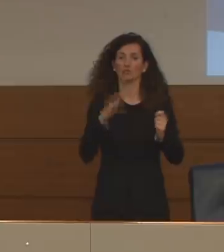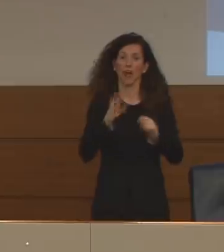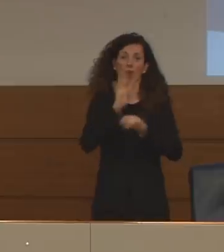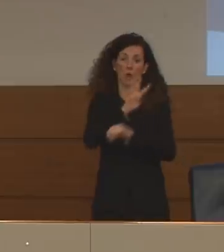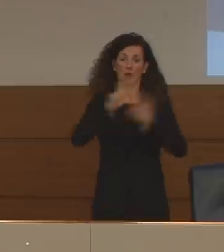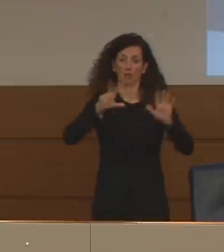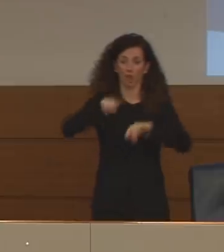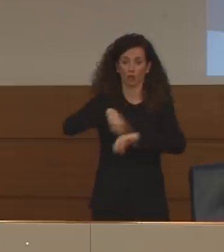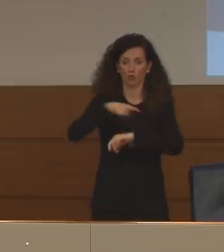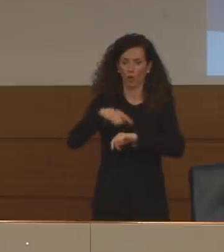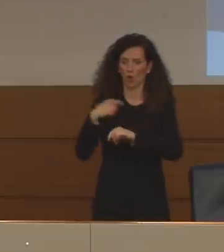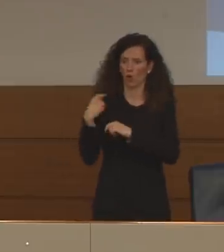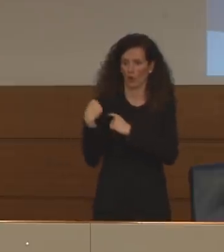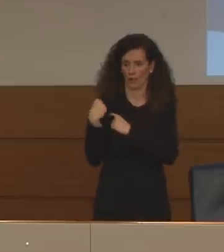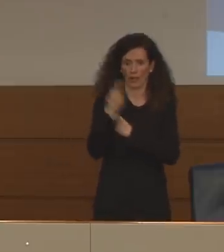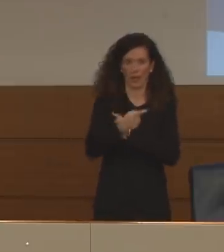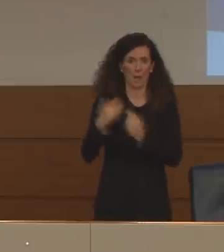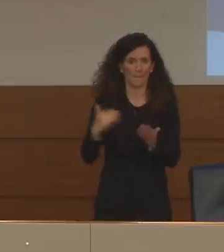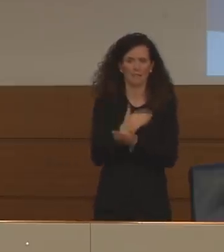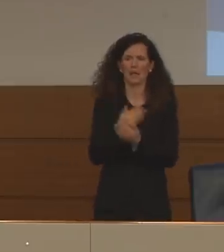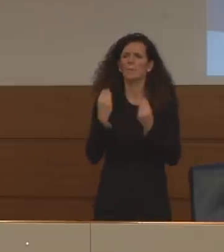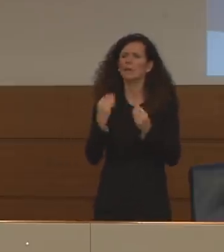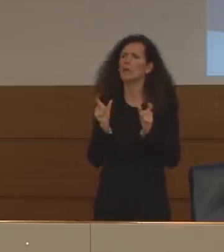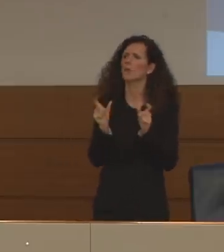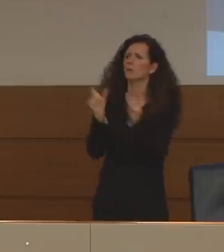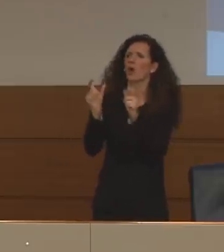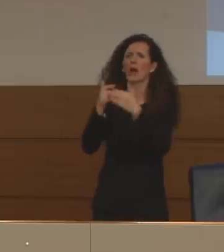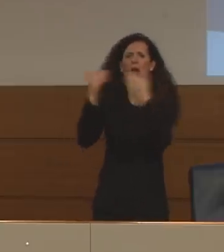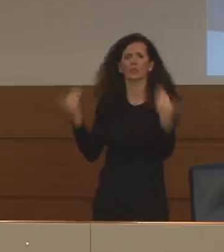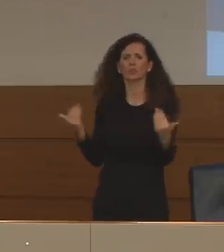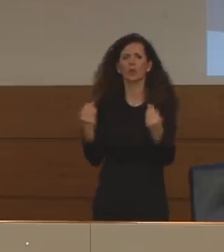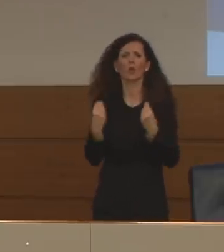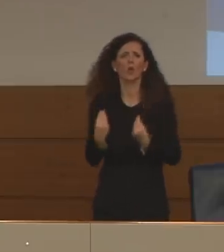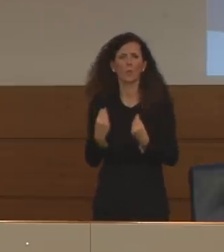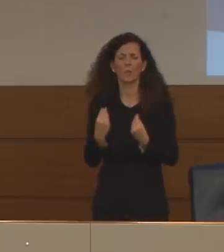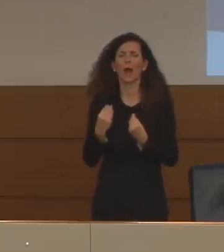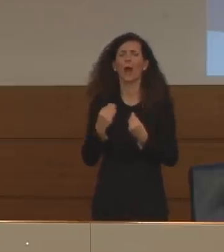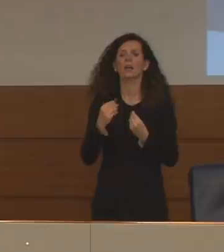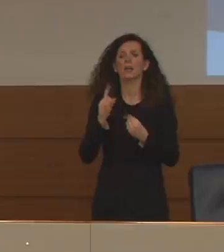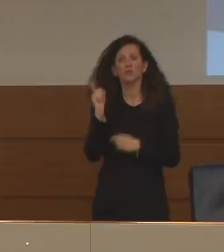perché è tutto fermo in questo modo e soprattutto il Veneto.